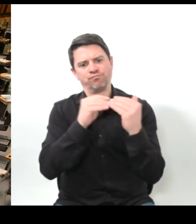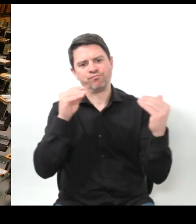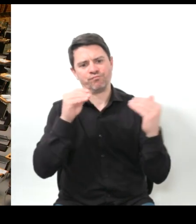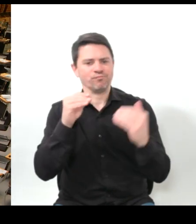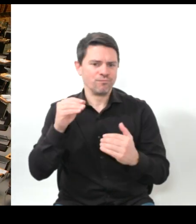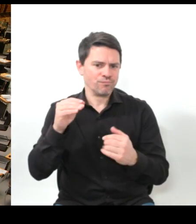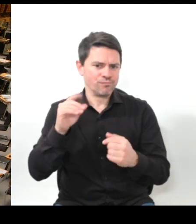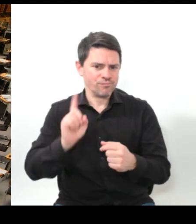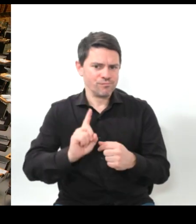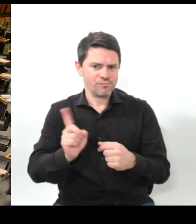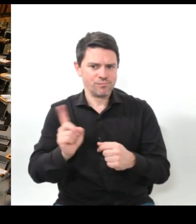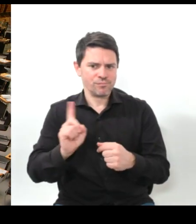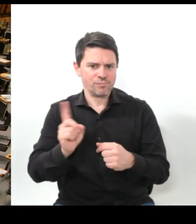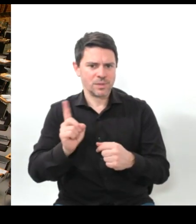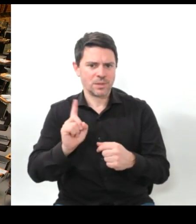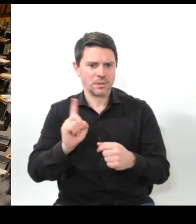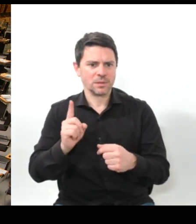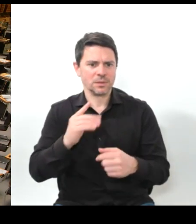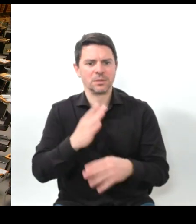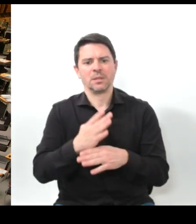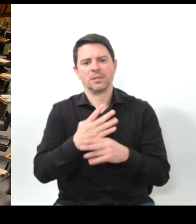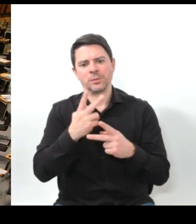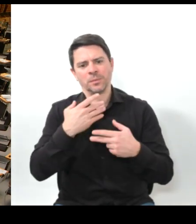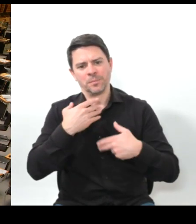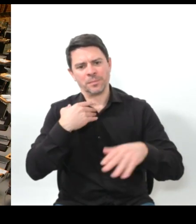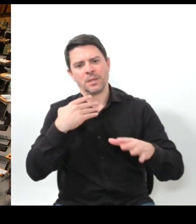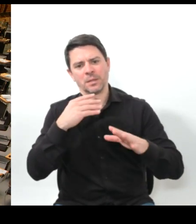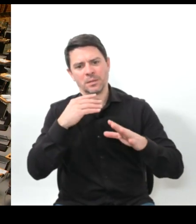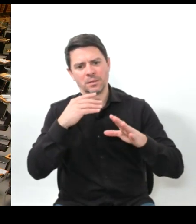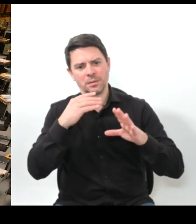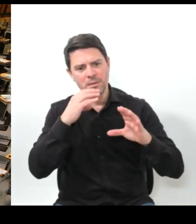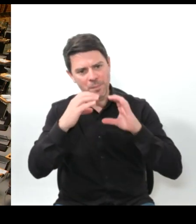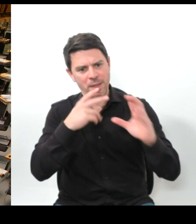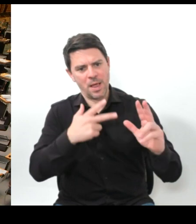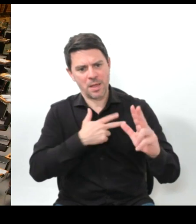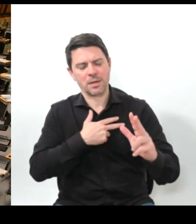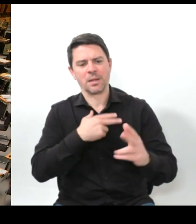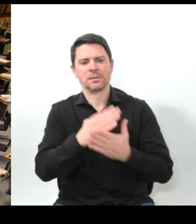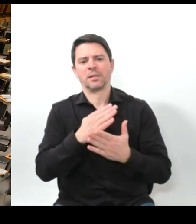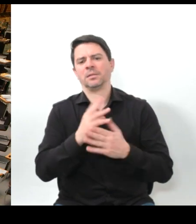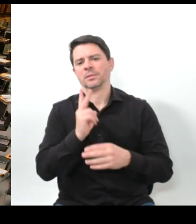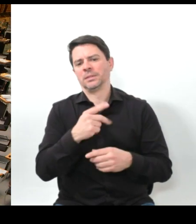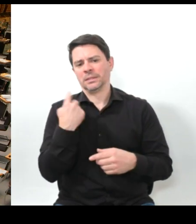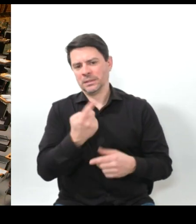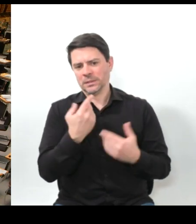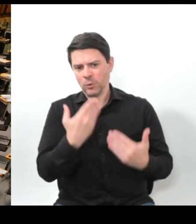Das zeigen doch alle Projekte vor Long Schatz vorgeführt von der Linken, wie man es nicht machen muss jemand 5000